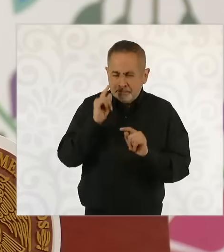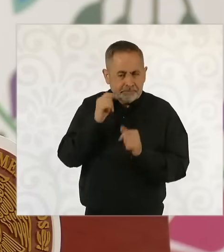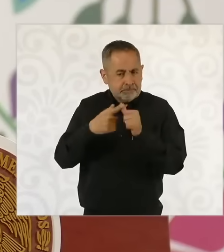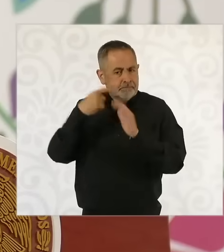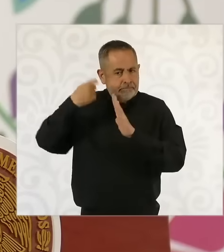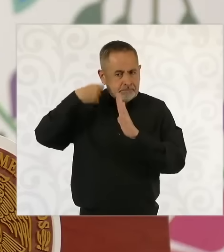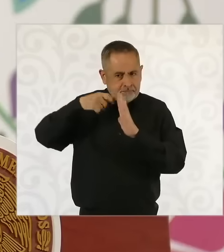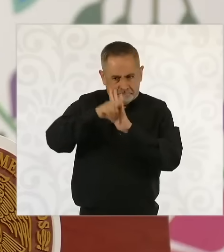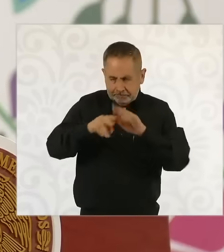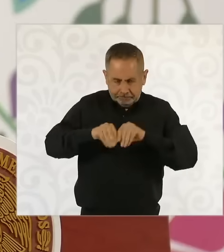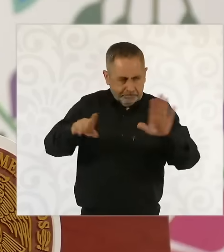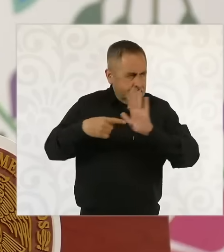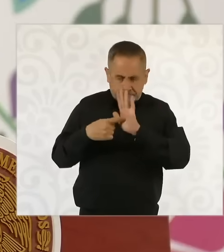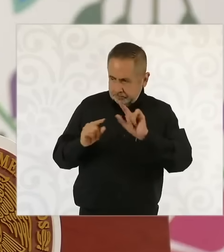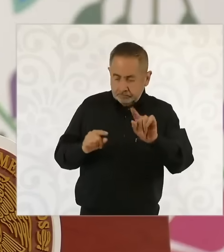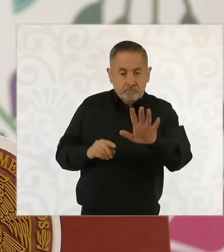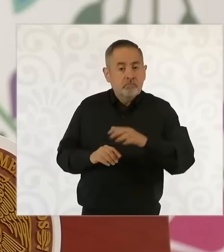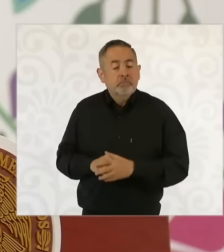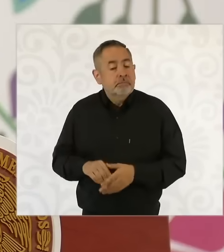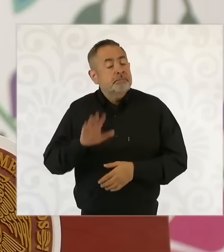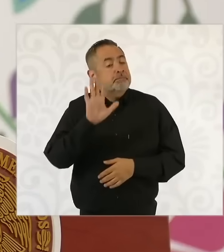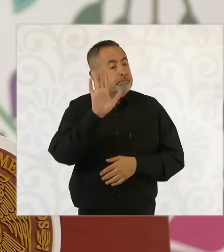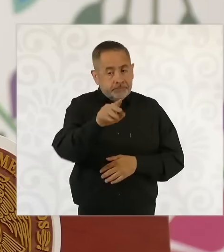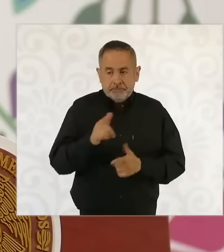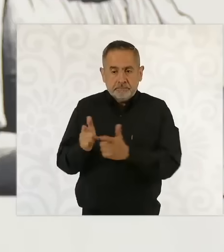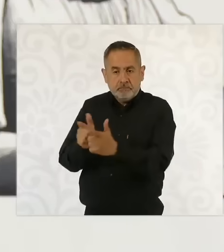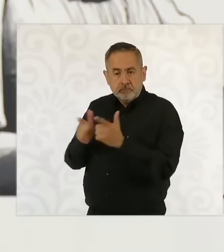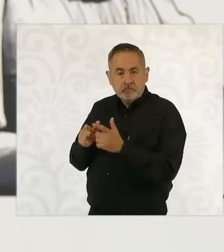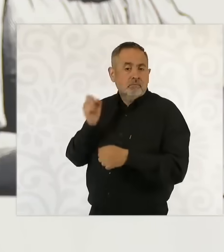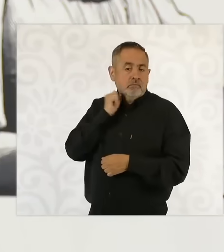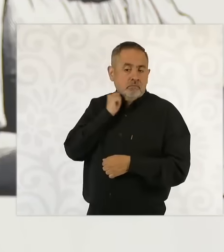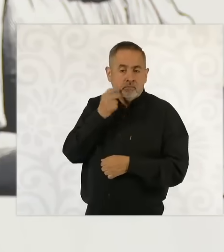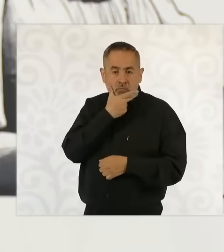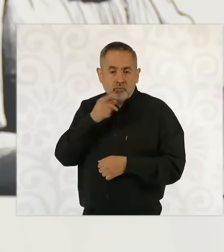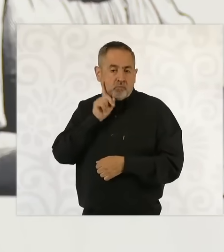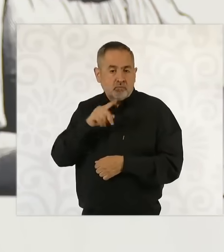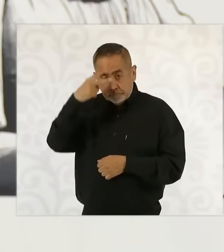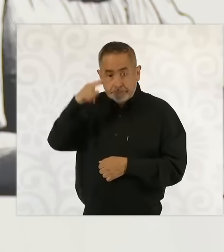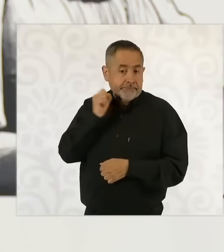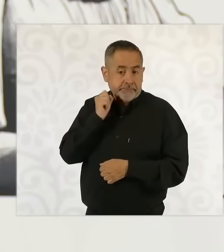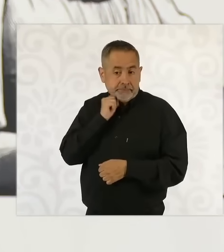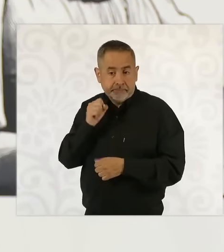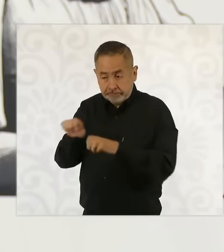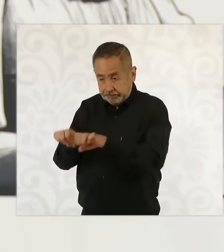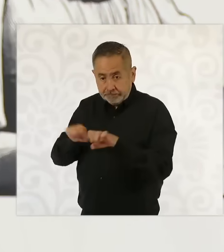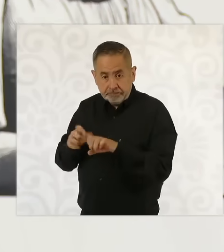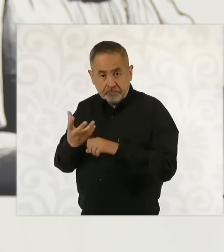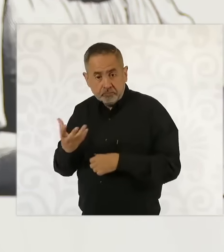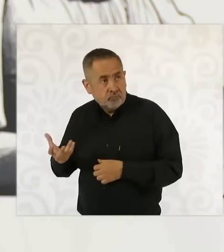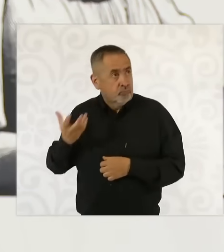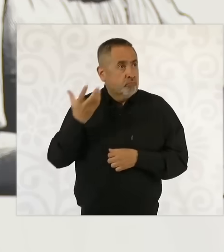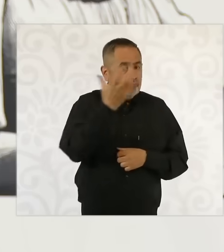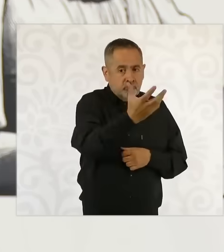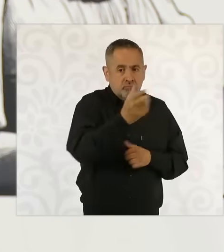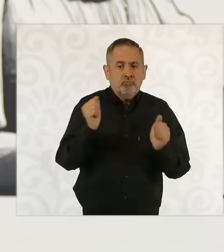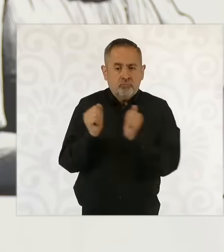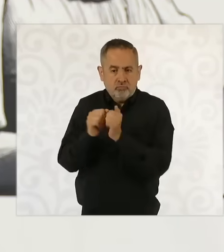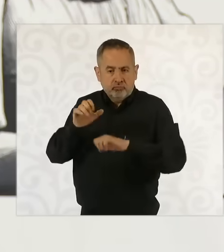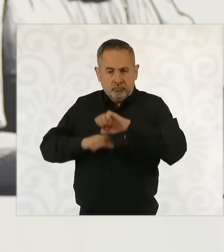eh está ya un el equipo de senadores y senadoras que está eh apoyado por el embajador de México